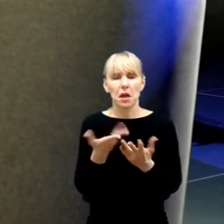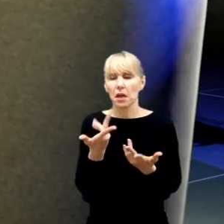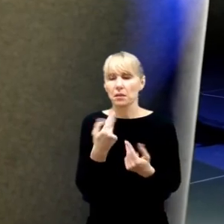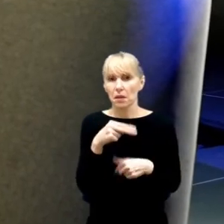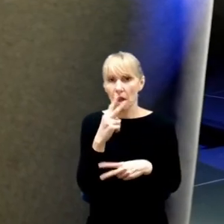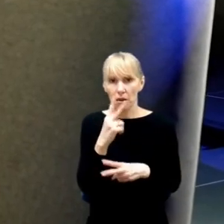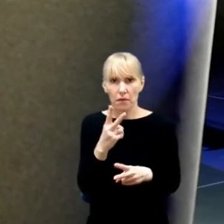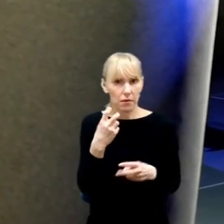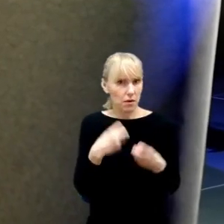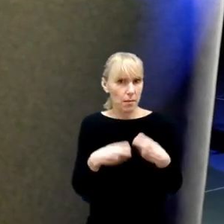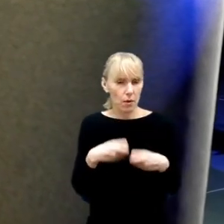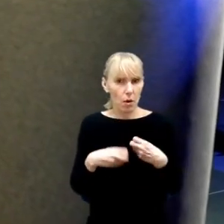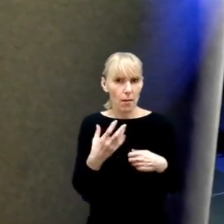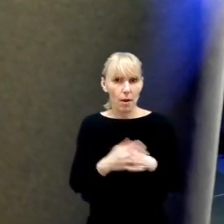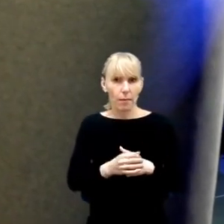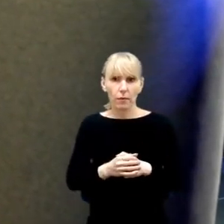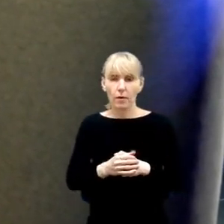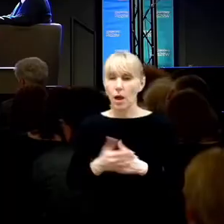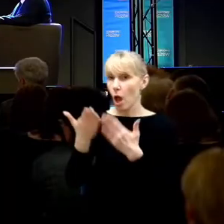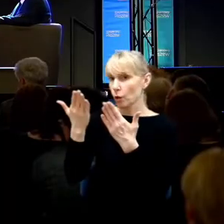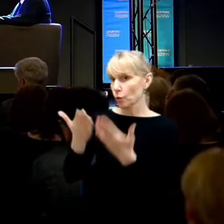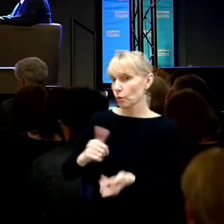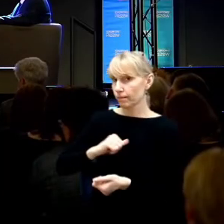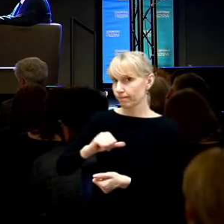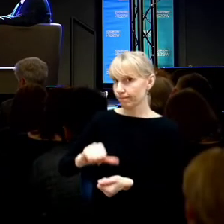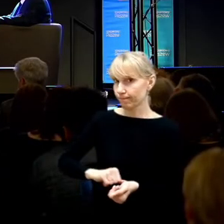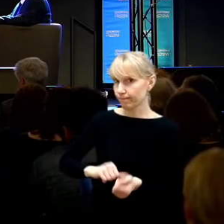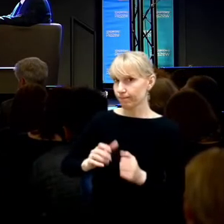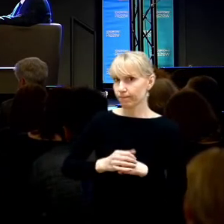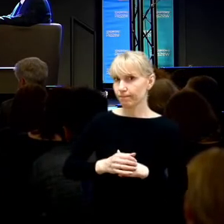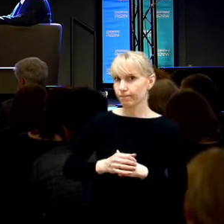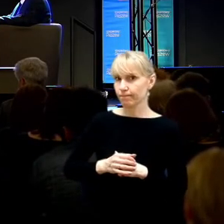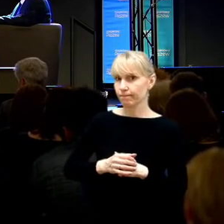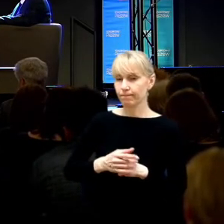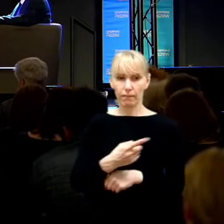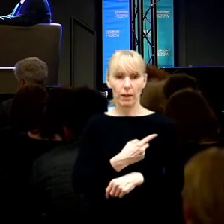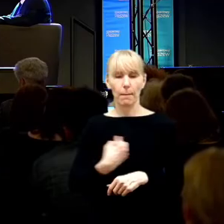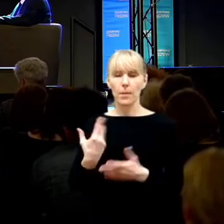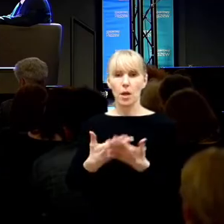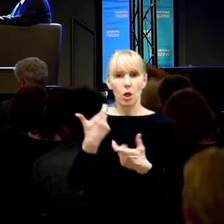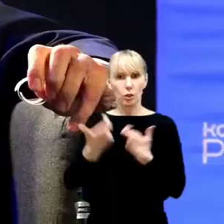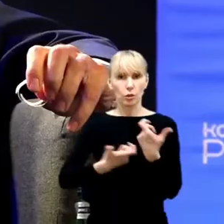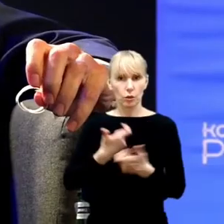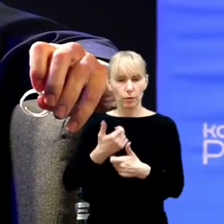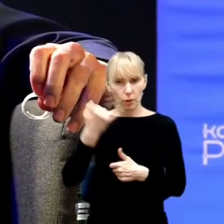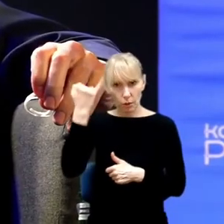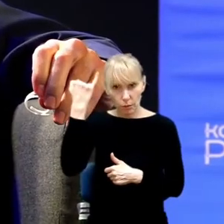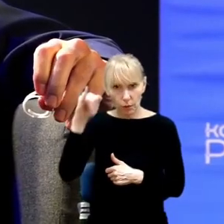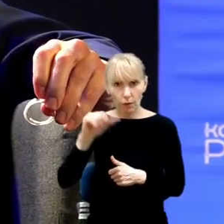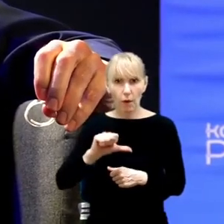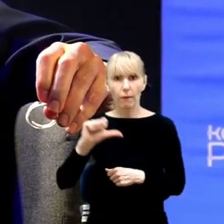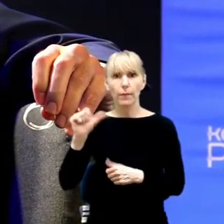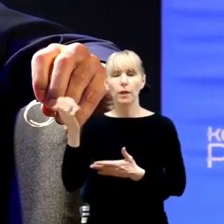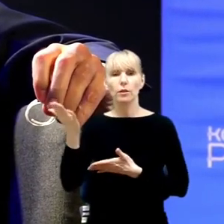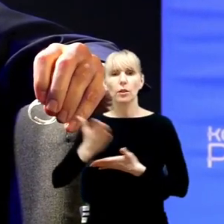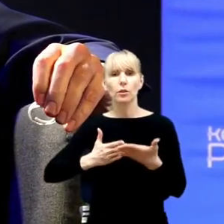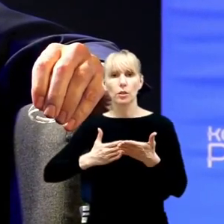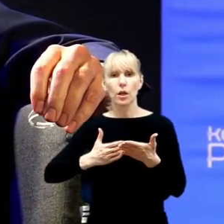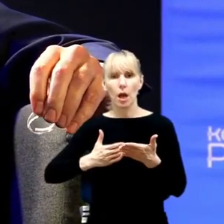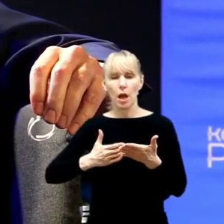A tu Pan burmistrz. My popełniliśmy błąd w pierwszej fazie, planowaliśmy to w formule Zaprojektuj Wybuduj.